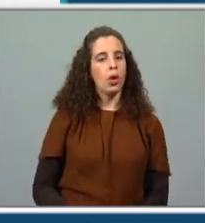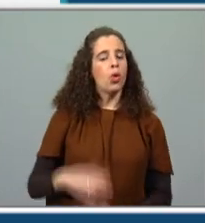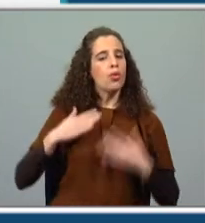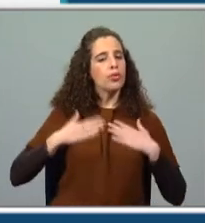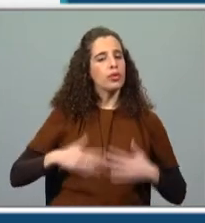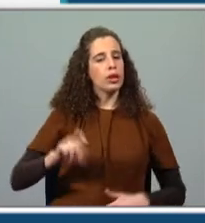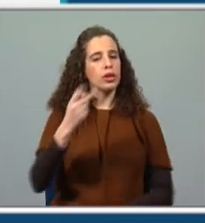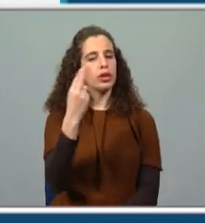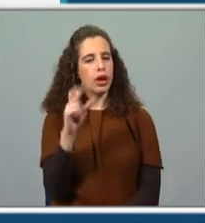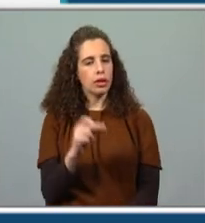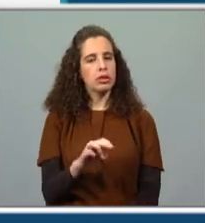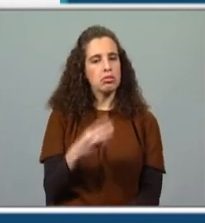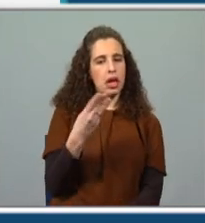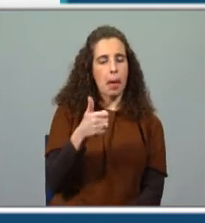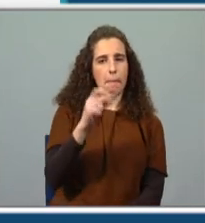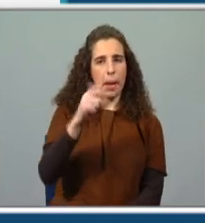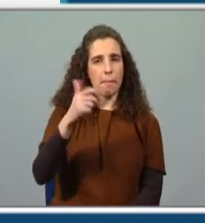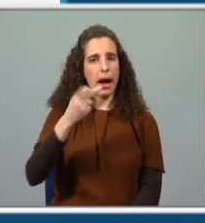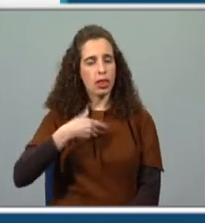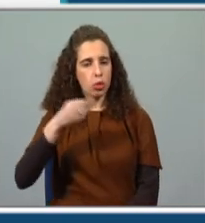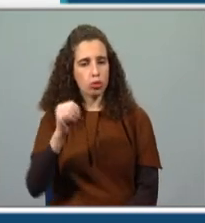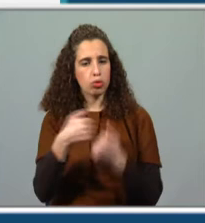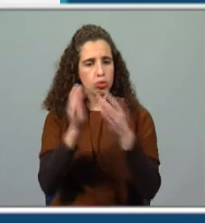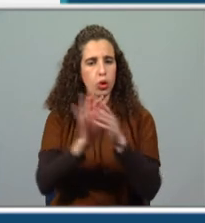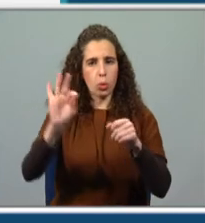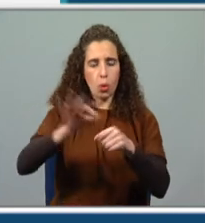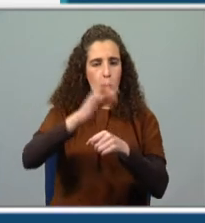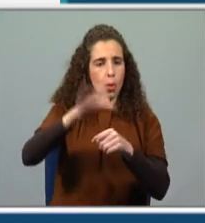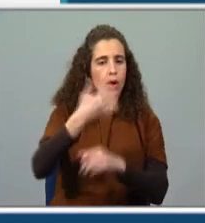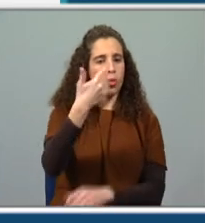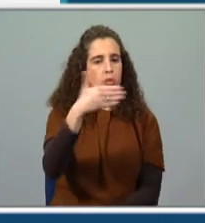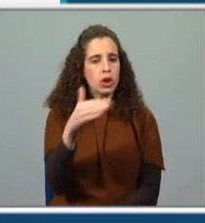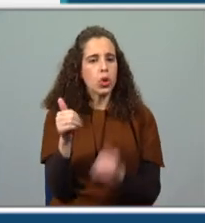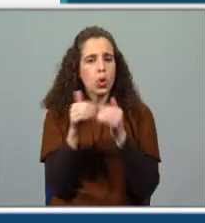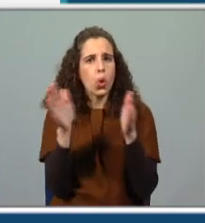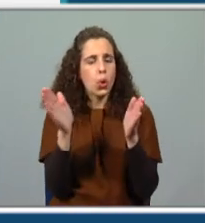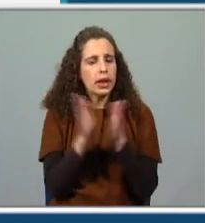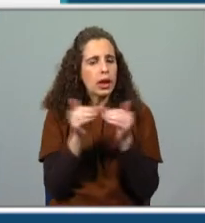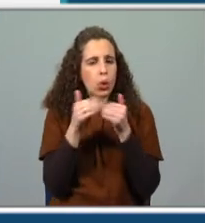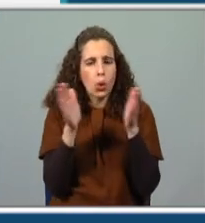de três babados todos bordados o primeiro todinho todinho de flores de 三個荷葉邊全部刺繡 o首先所有的花來自